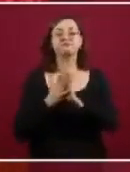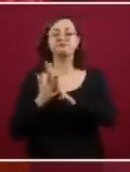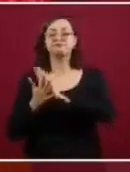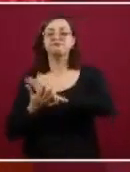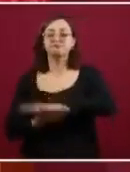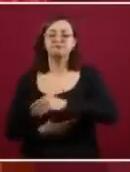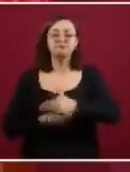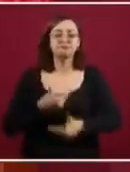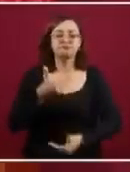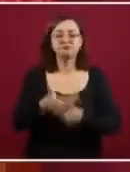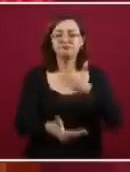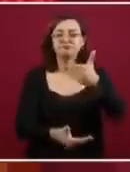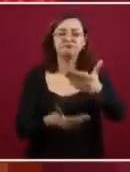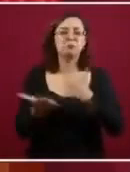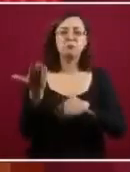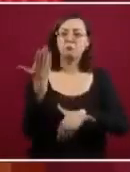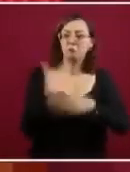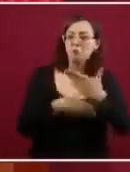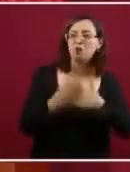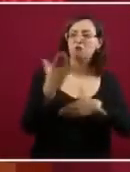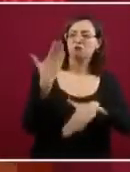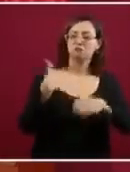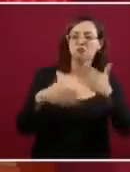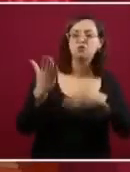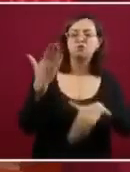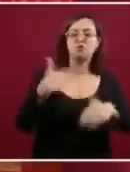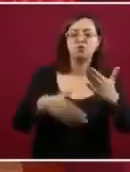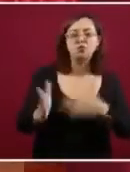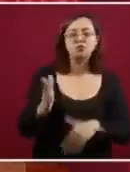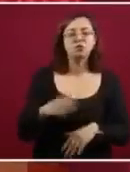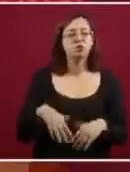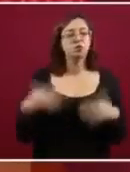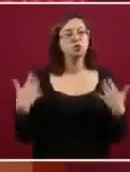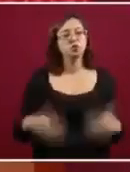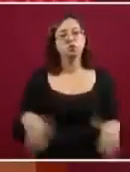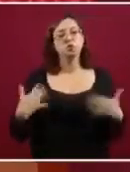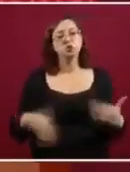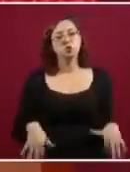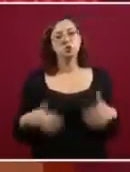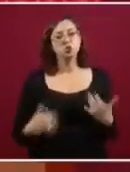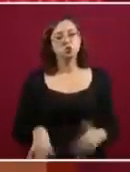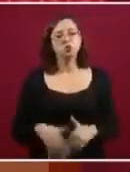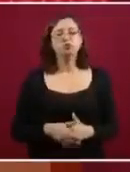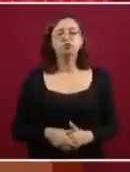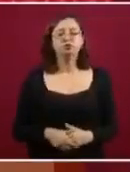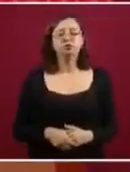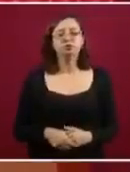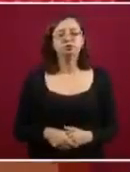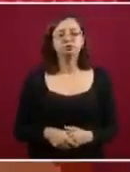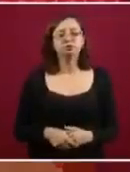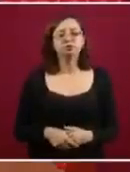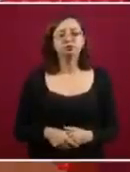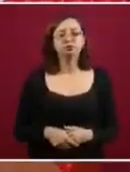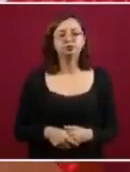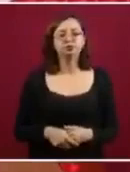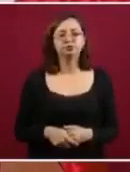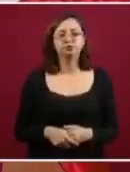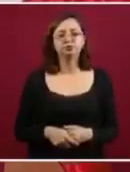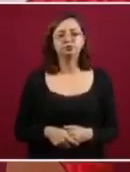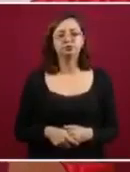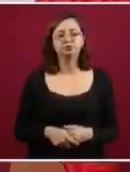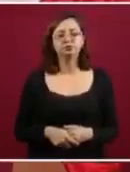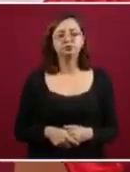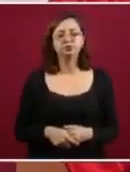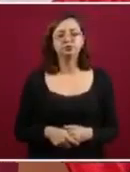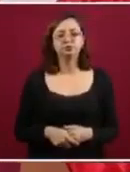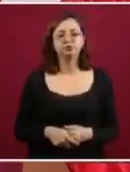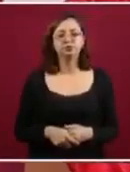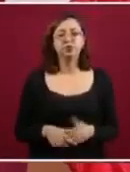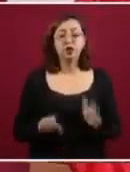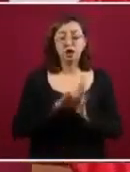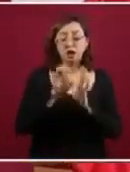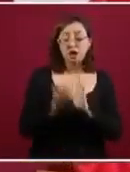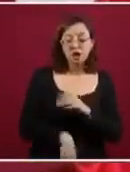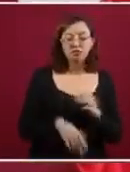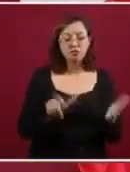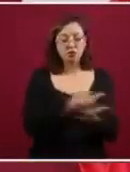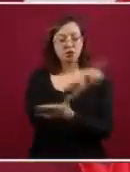lo he dicho en otras ocasiones- ha sido bastante en considerar delito grave la corrupción,